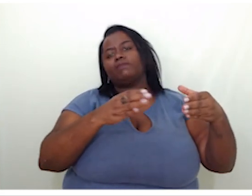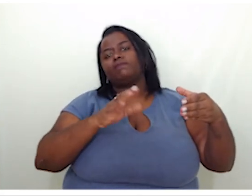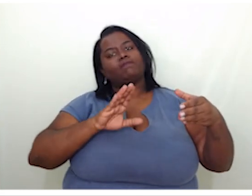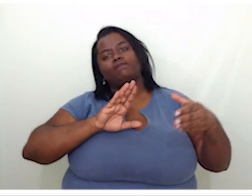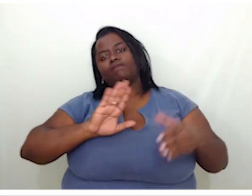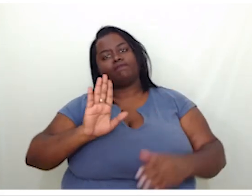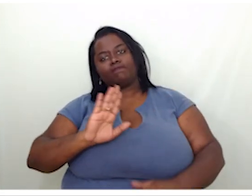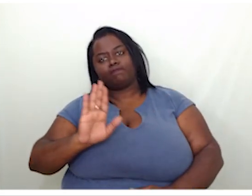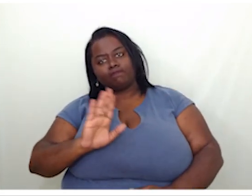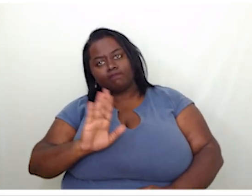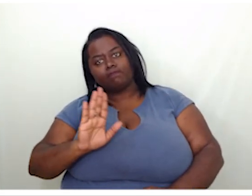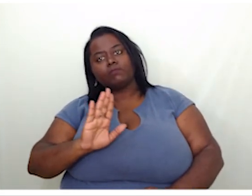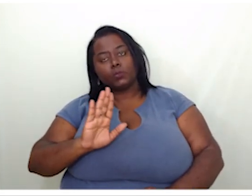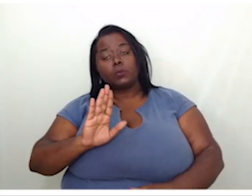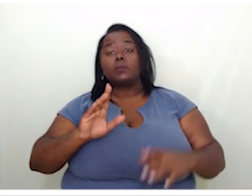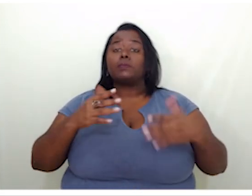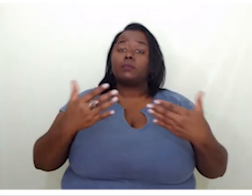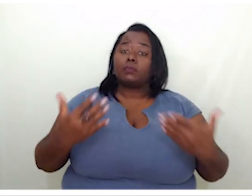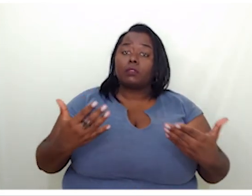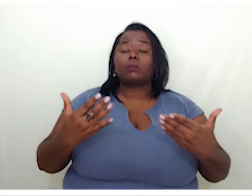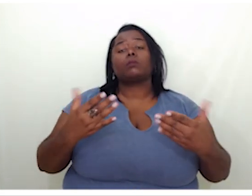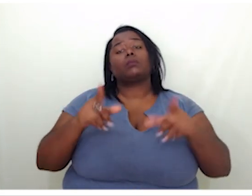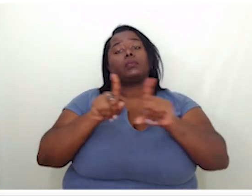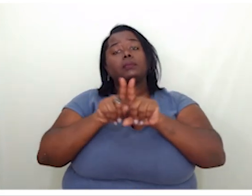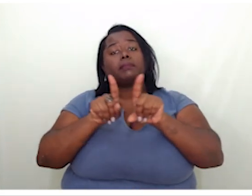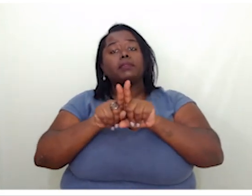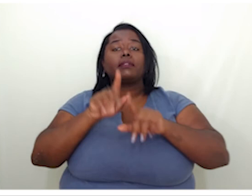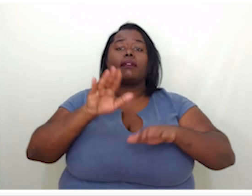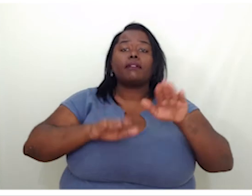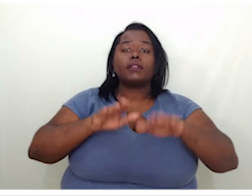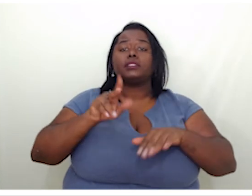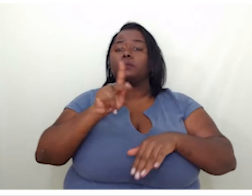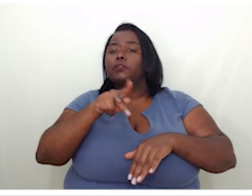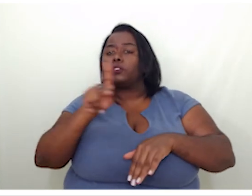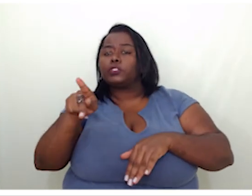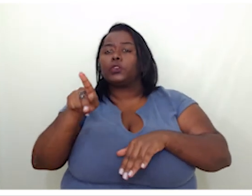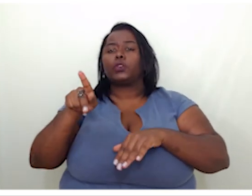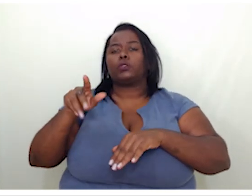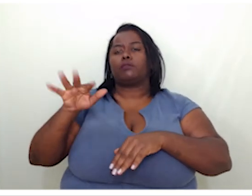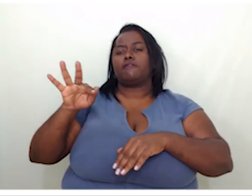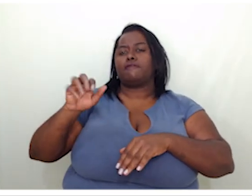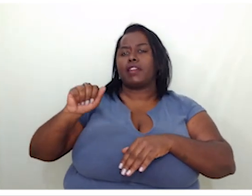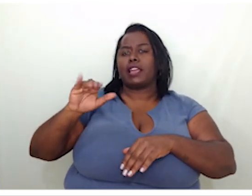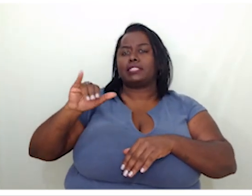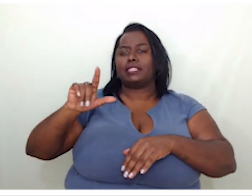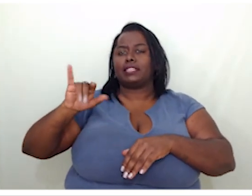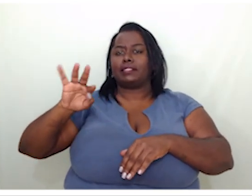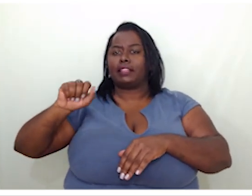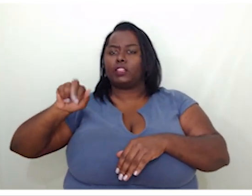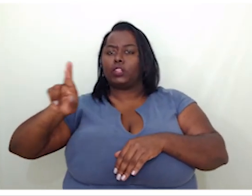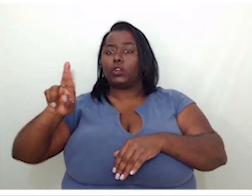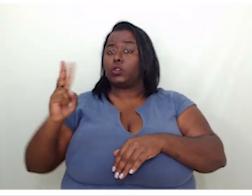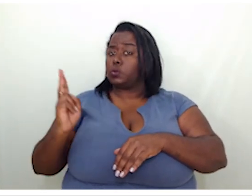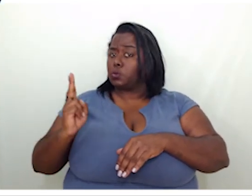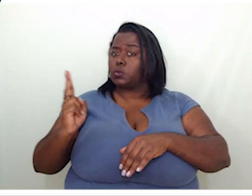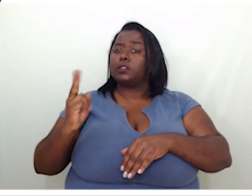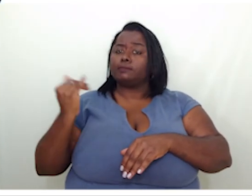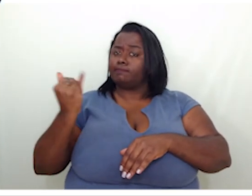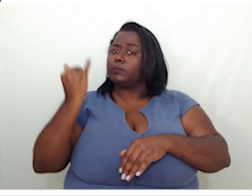Los aprendices adultos de alguna manera tienen una especie de idea fija sobre el trabajo en grupo tradicional,